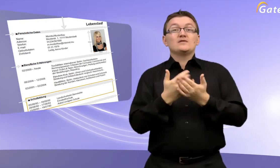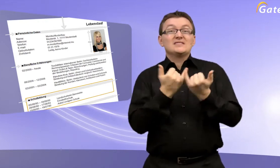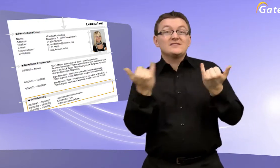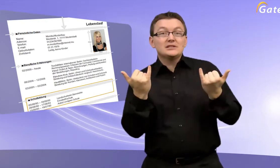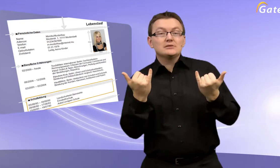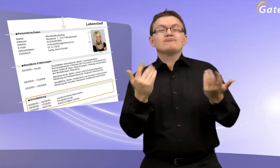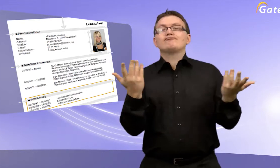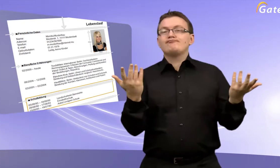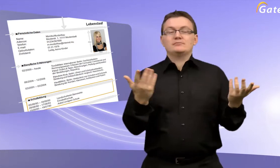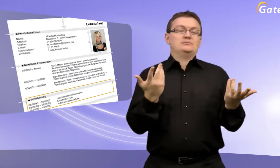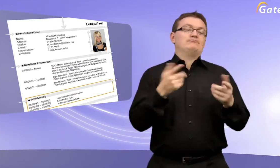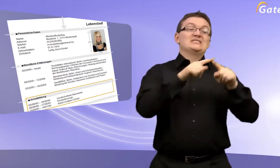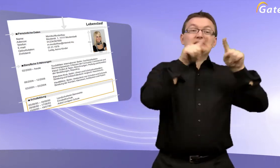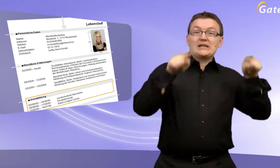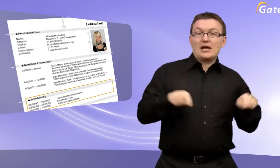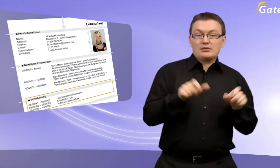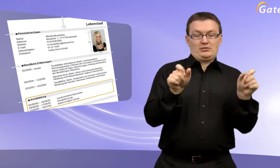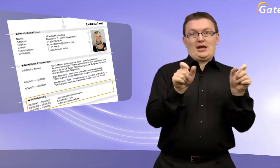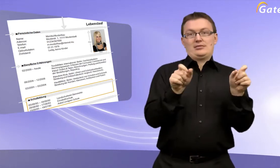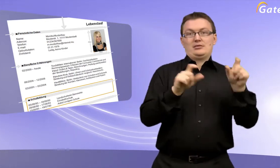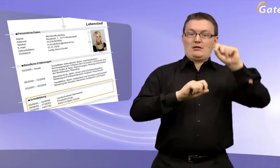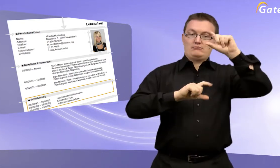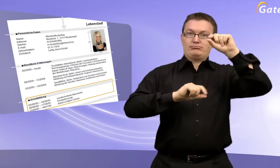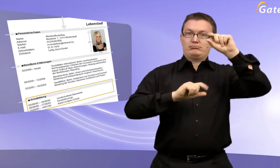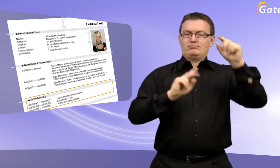Dies erreichen Sie z.B. durch dieselben Einstellungen für die Seitenränder,